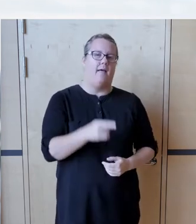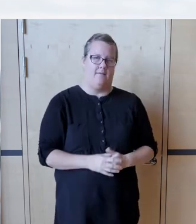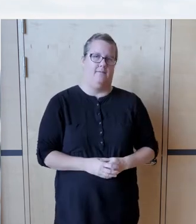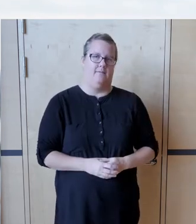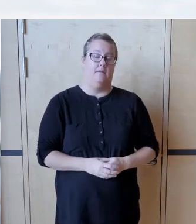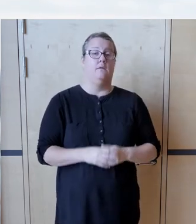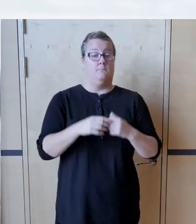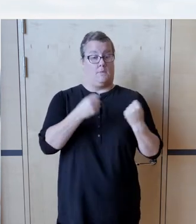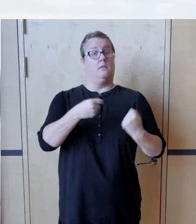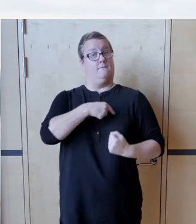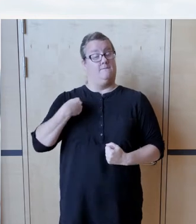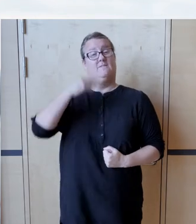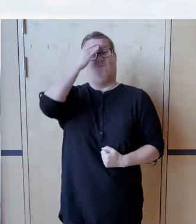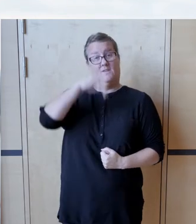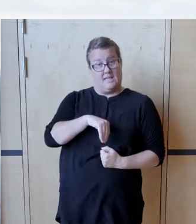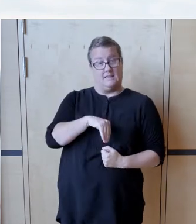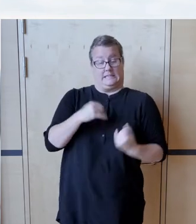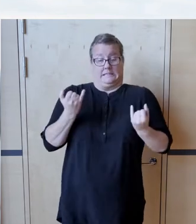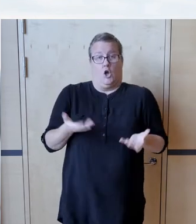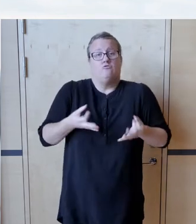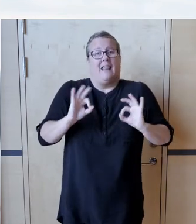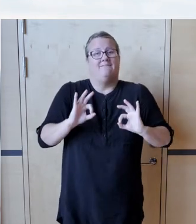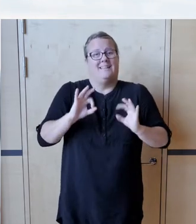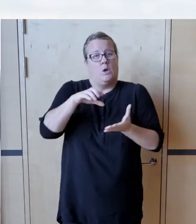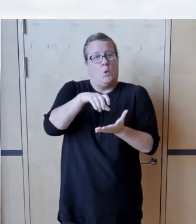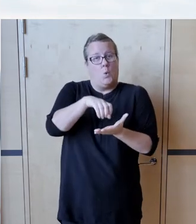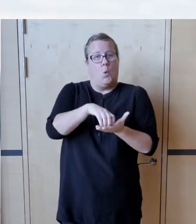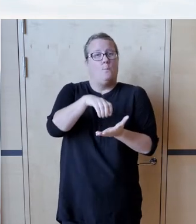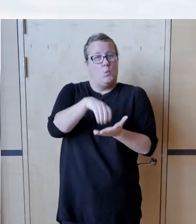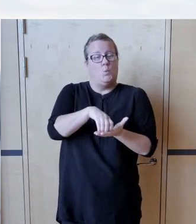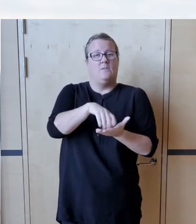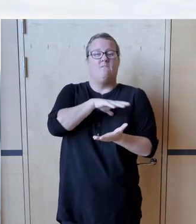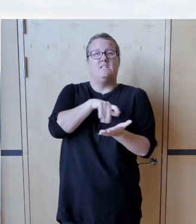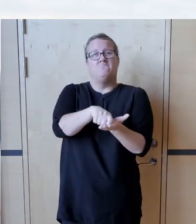Det finns idag i Skellefteå kommun cirka 70